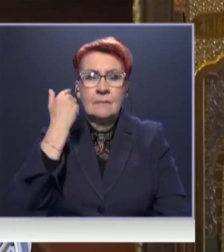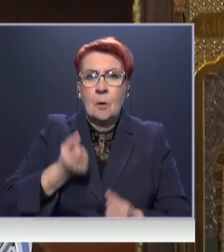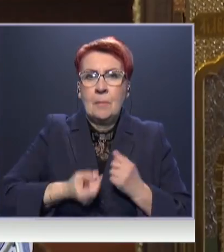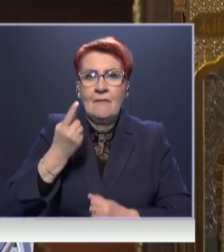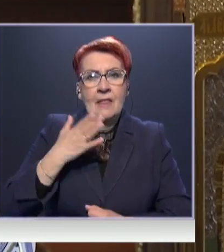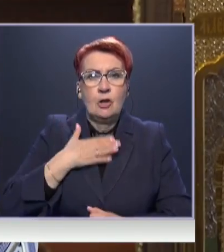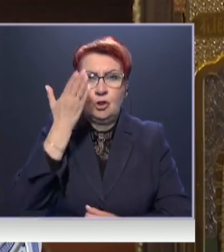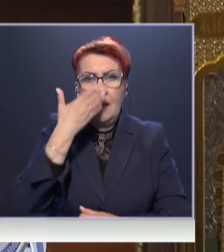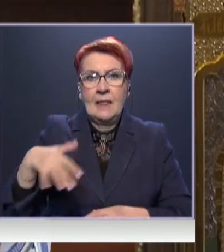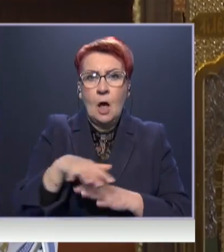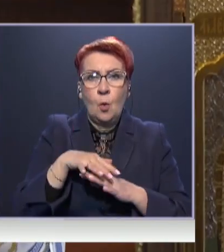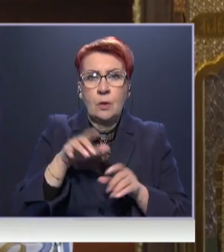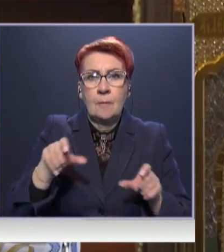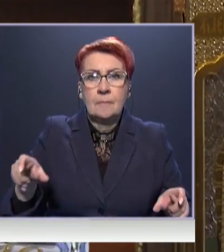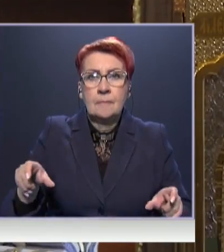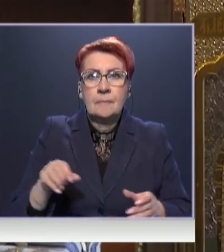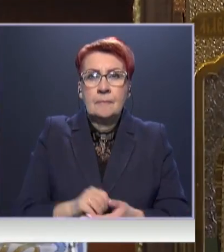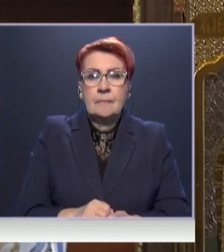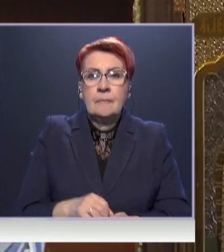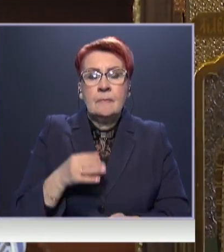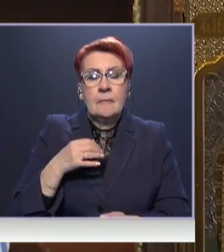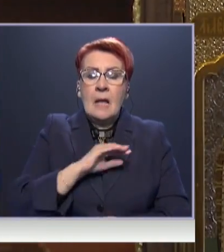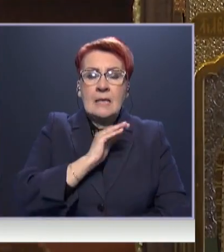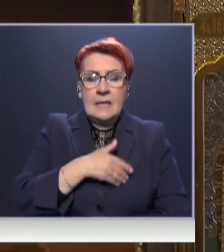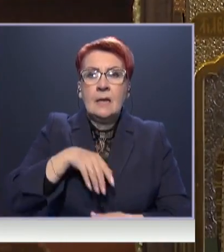народом искренне убежден что сегодня стремление